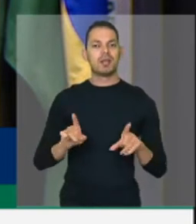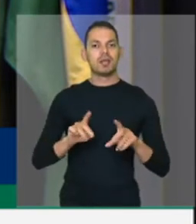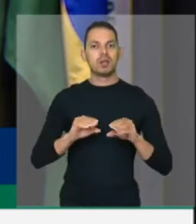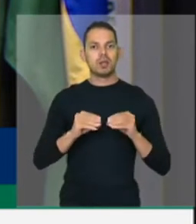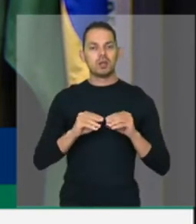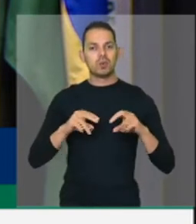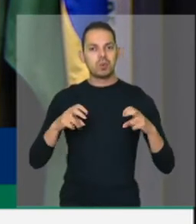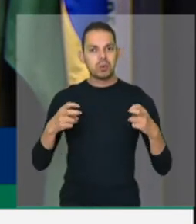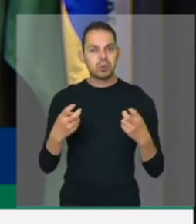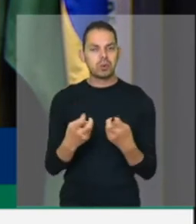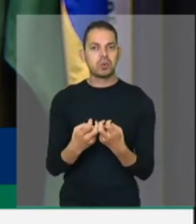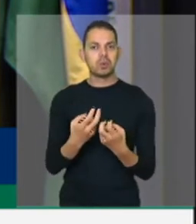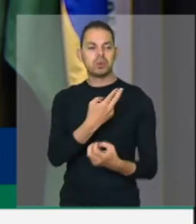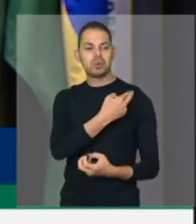CRENÇA... A LIBERDADE DO